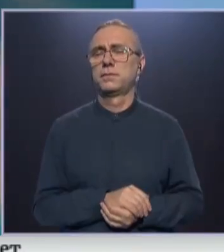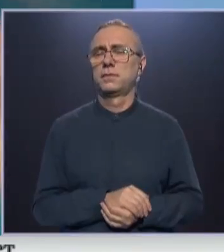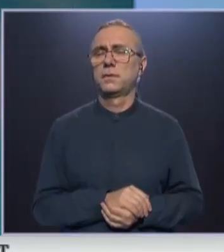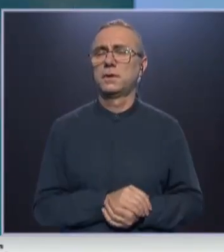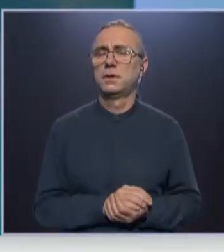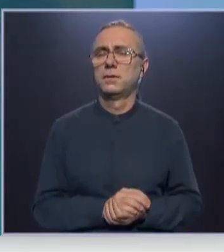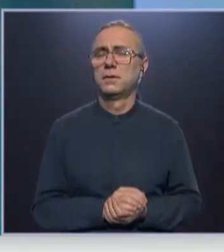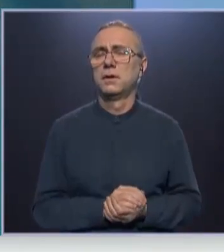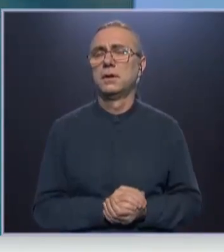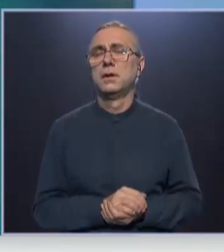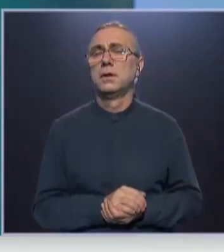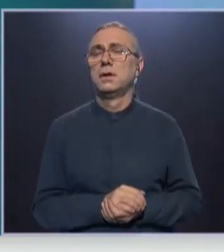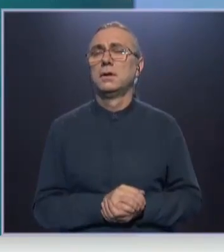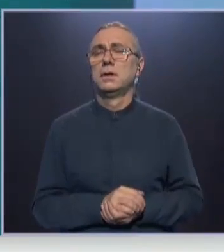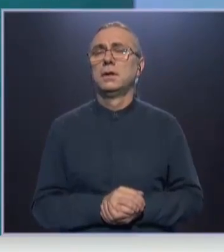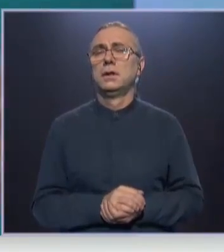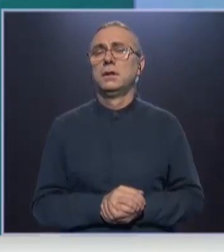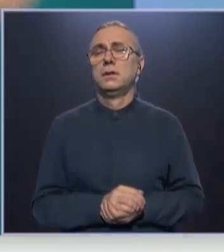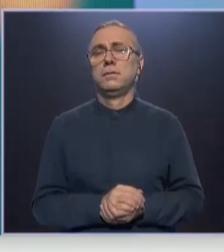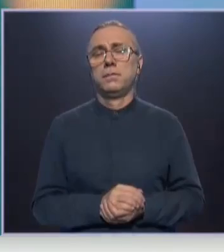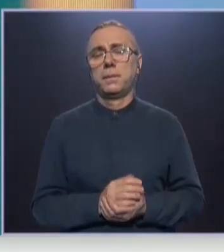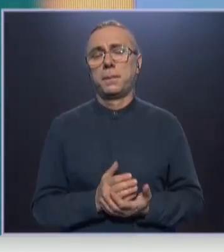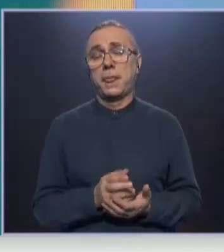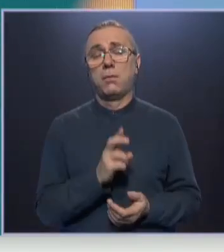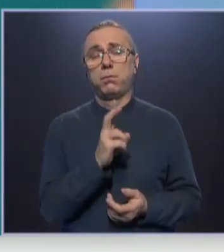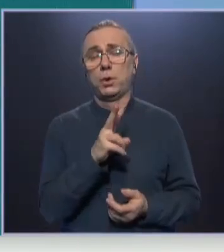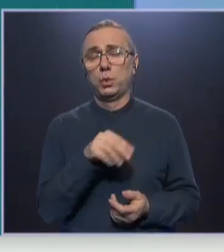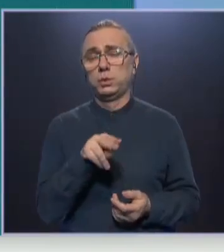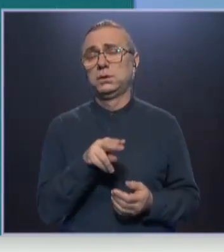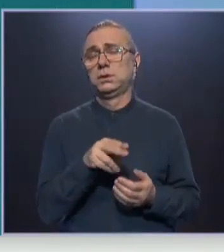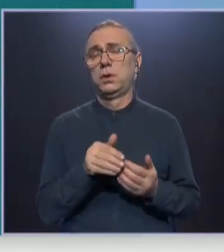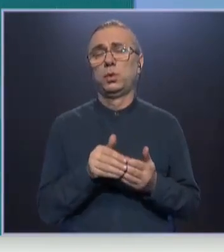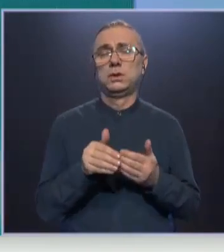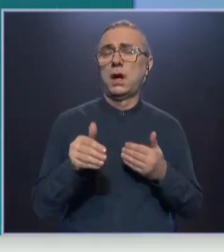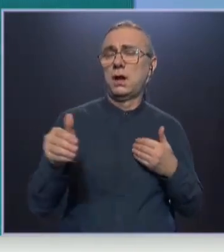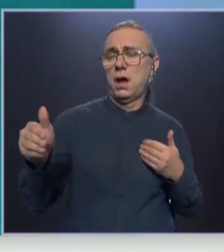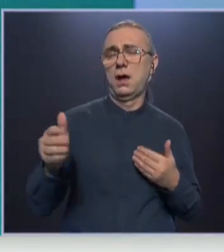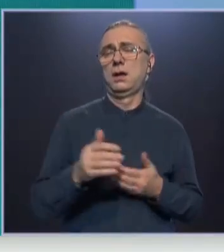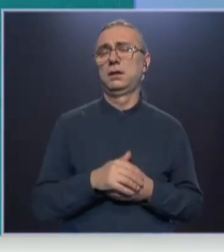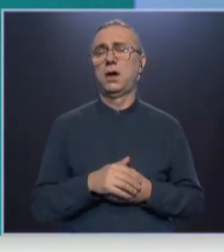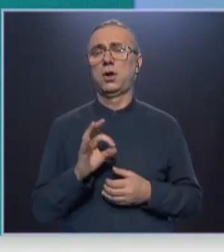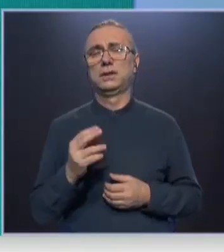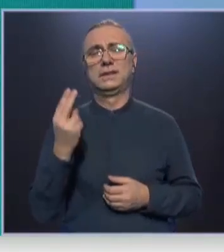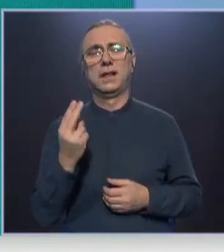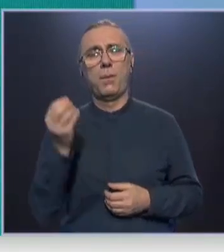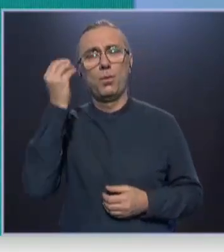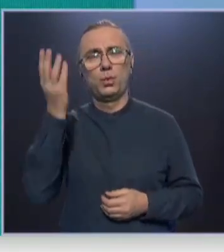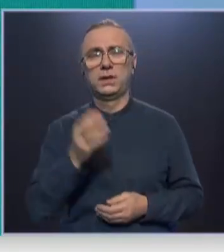противоположное которое тебя бесконечно удаляет от этой благословенной пристани целомудрия которым